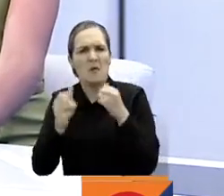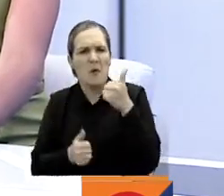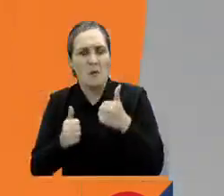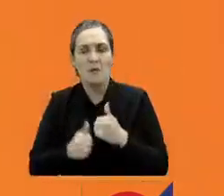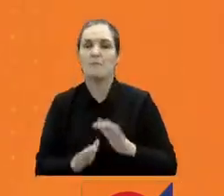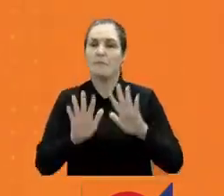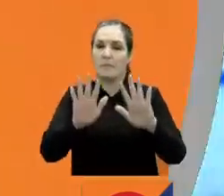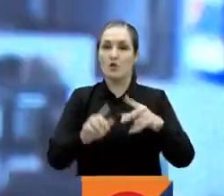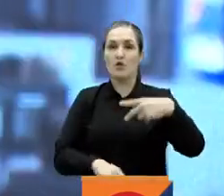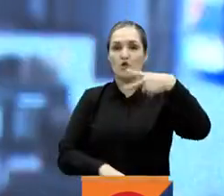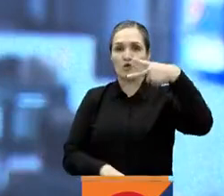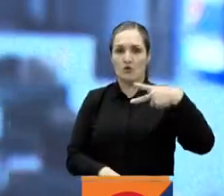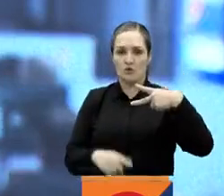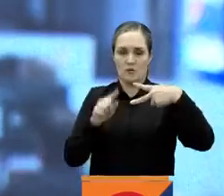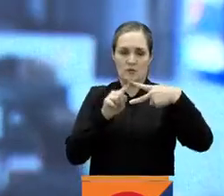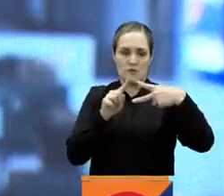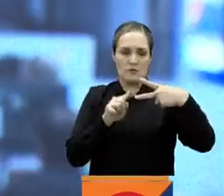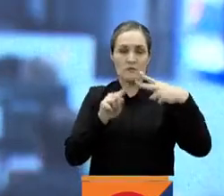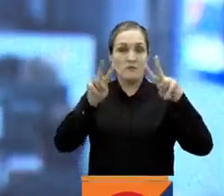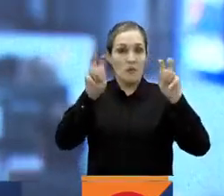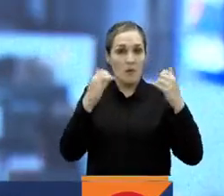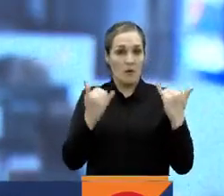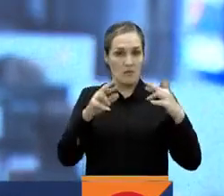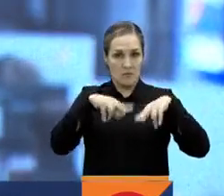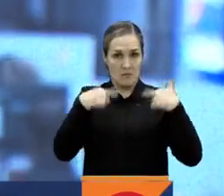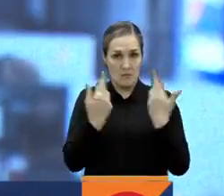REúNEN EN TáCHIRA Y UN QUIEREN UNA MESA DE DIáLOGO PARA LA ZONA NOCHES, ¿EN QUé